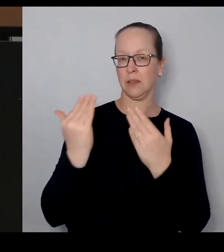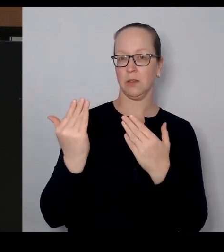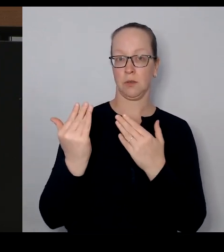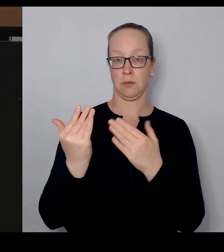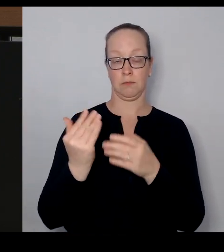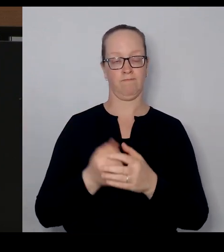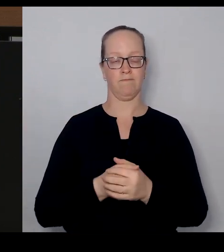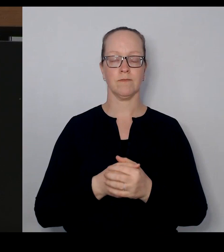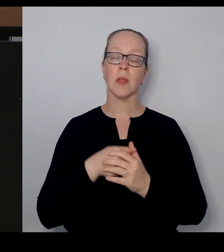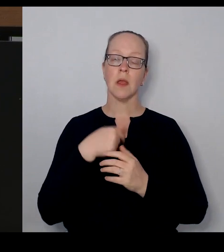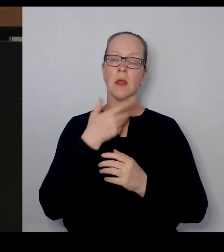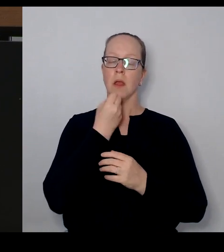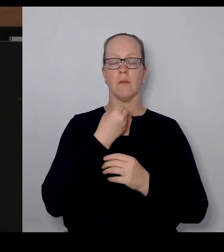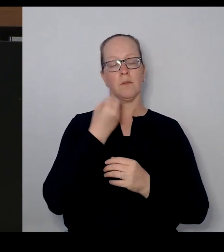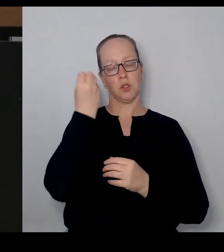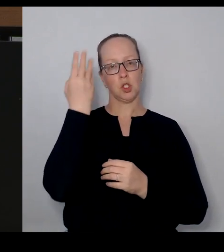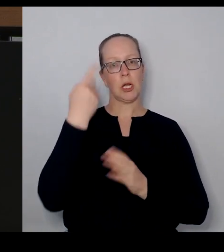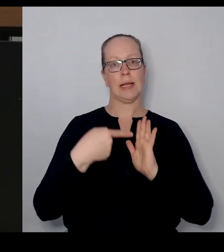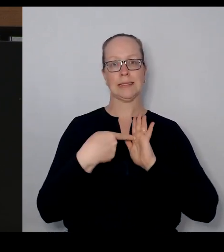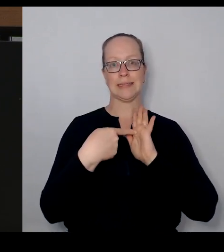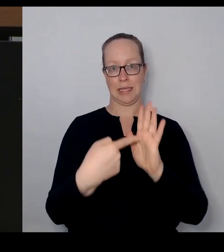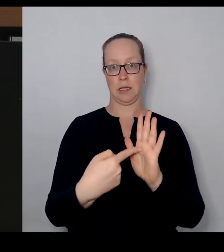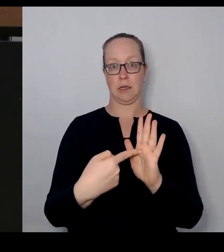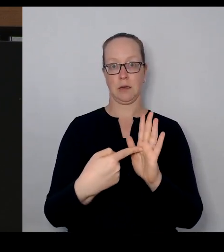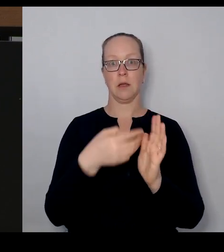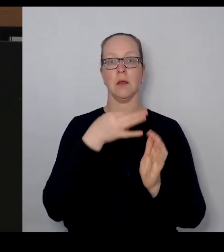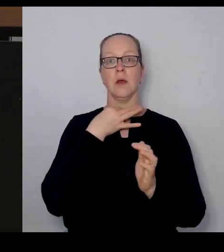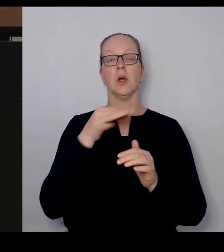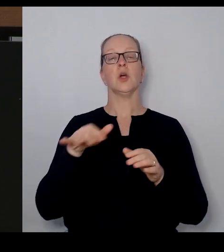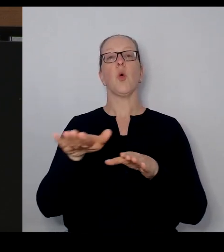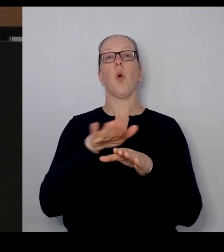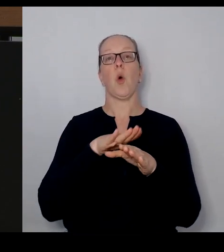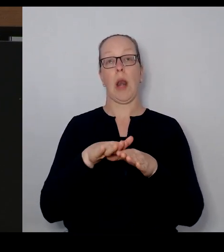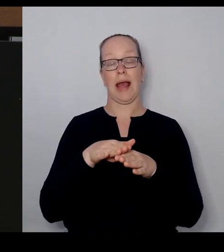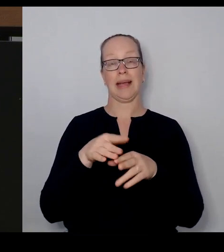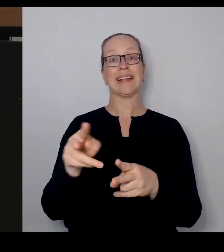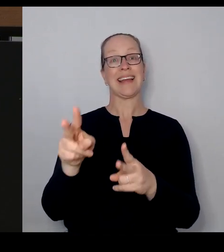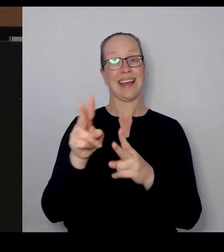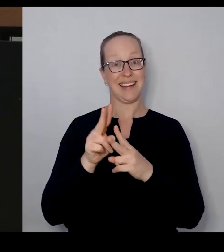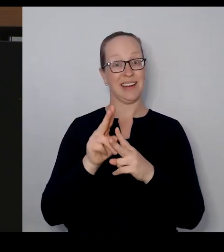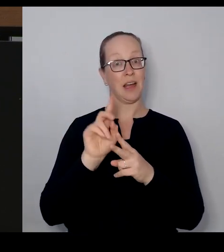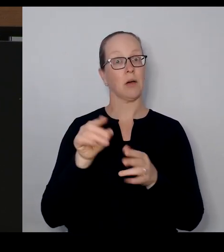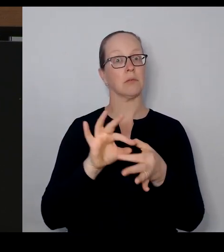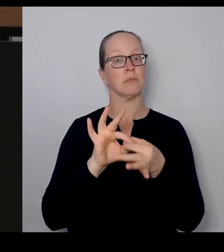Bundesverfassungsgerichts gilt, wie der Rechnungshof schon 2020 angemahnt hatte.